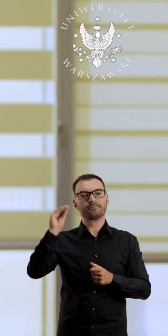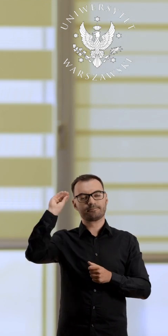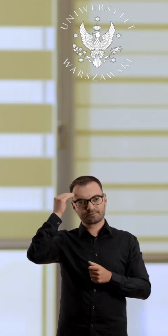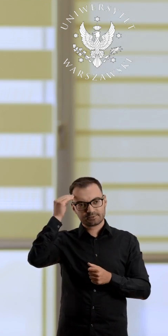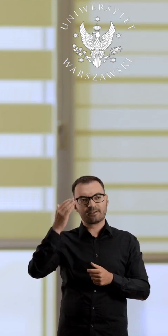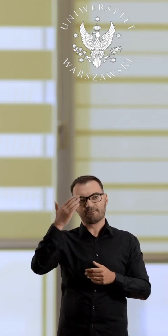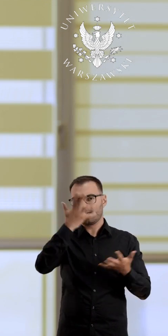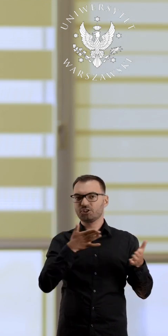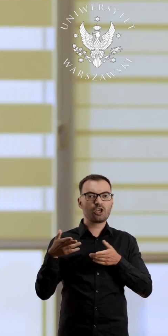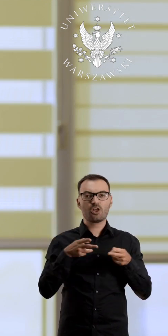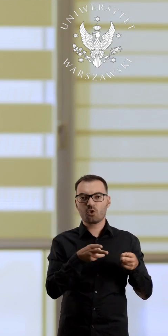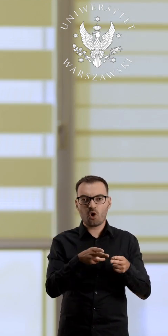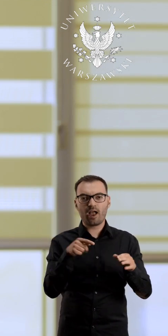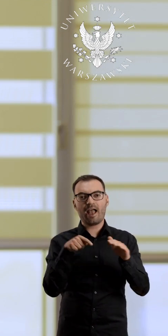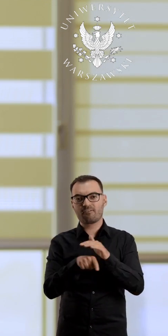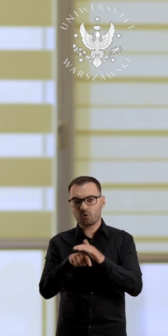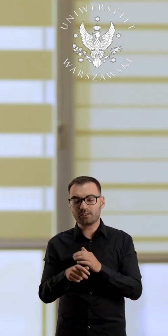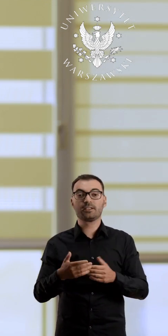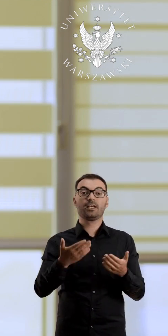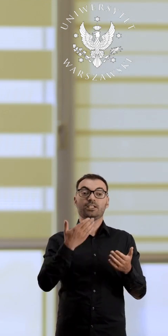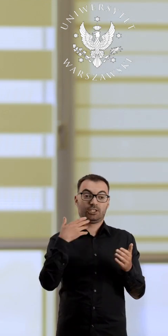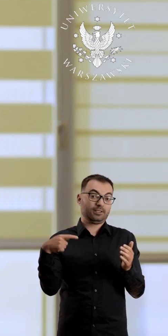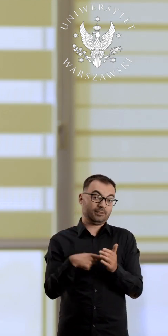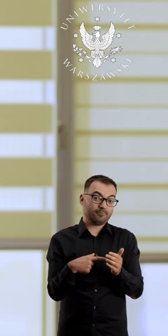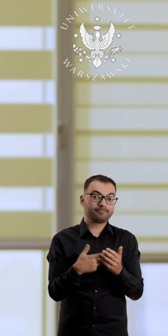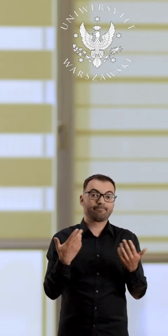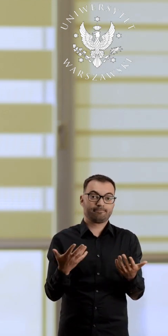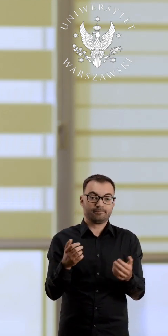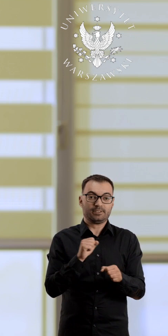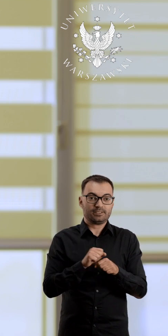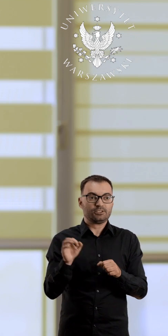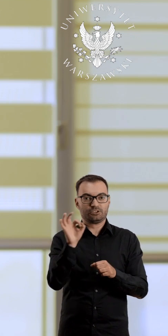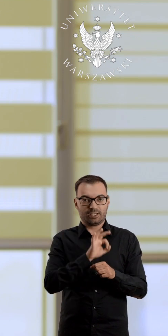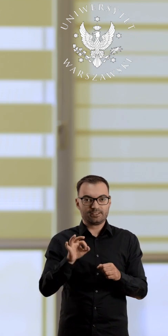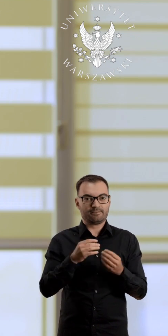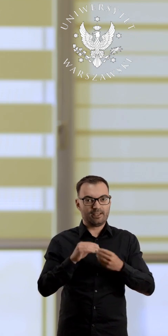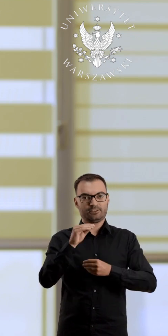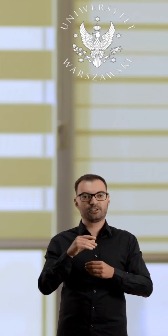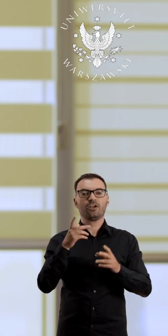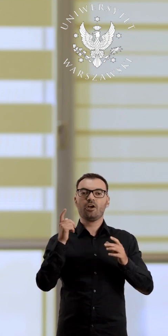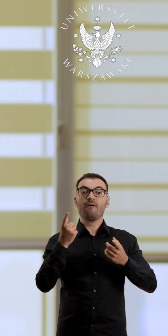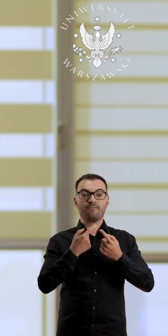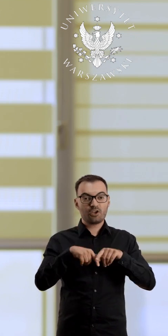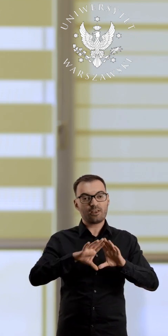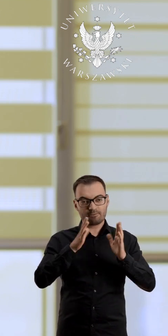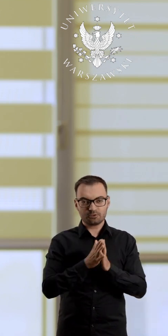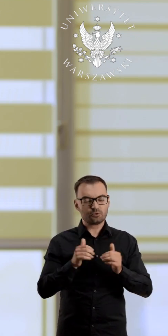będą znały drogi ewakuacyjne, a tym samym jest większa szansa, że zrobią to w sposób spokojny.